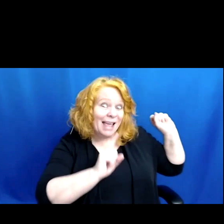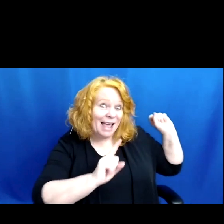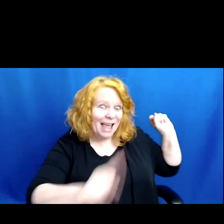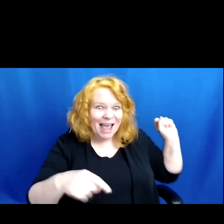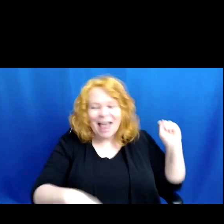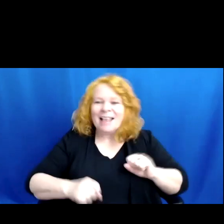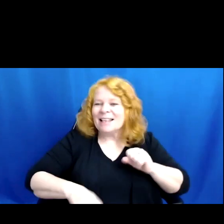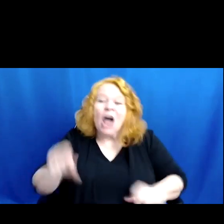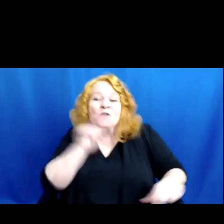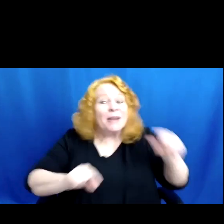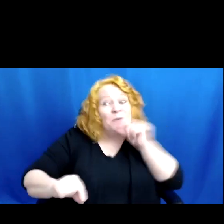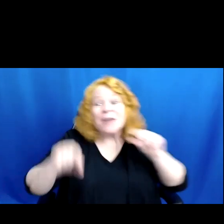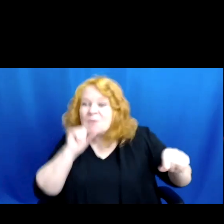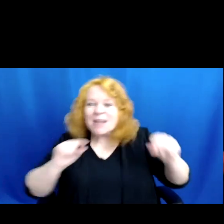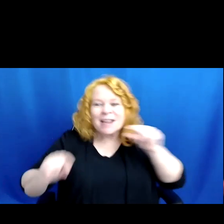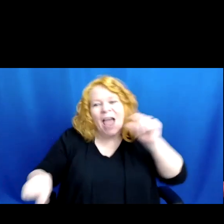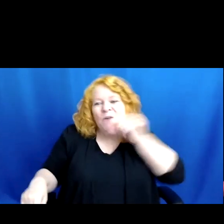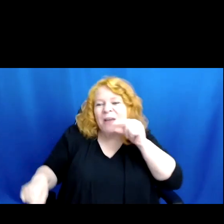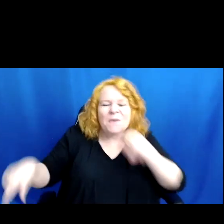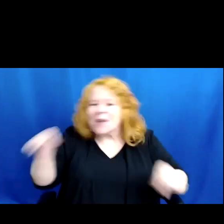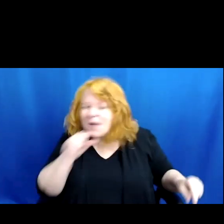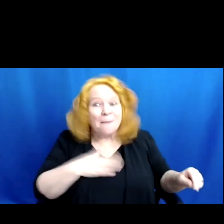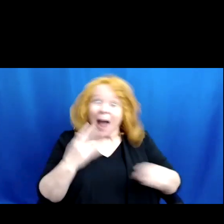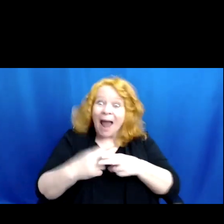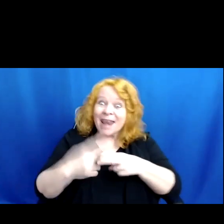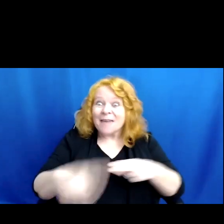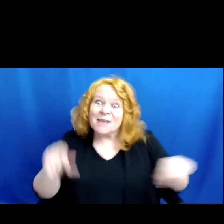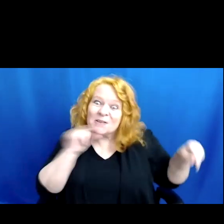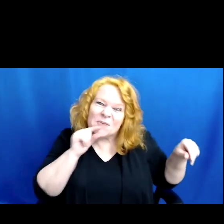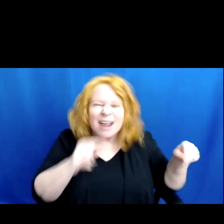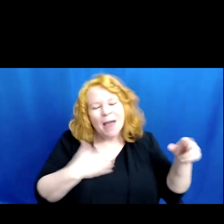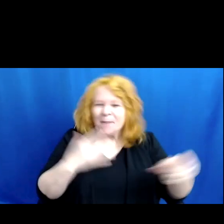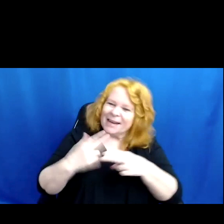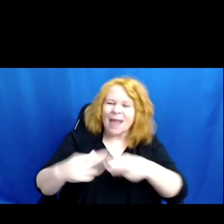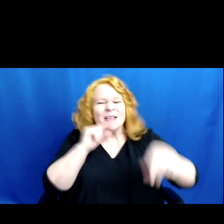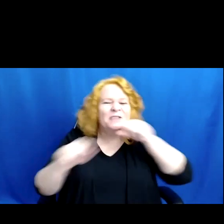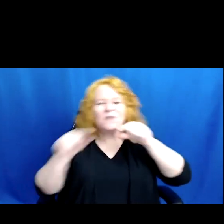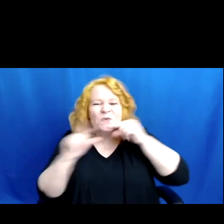My name is, Gwyn, Gwyn, Gwyn, Gwyn Gwynnie, Gwyn, Gwyn. Gwyn, Gwyn, Gwyn, Gwyn, Gwyn, Gwyn, Gwyn.